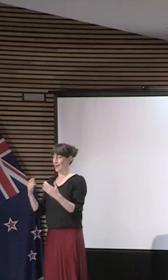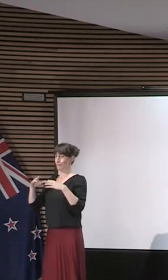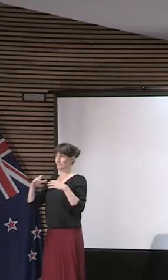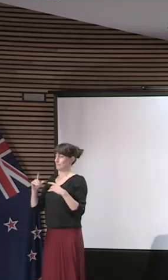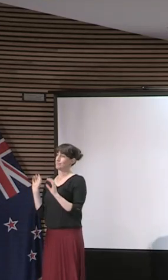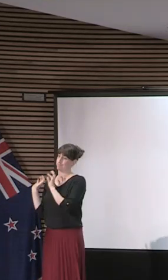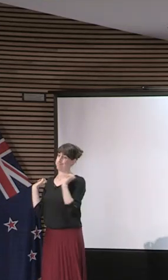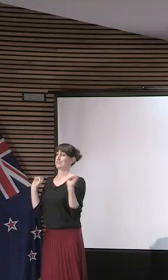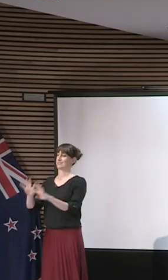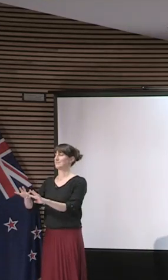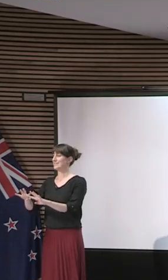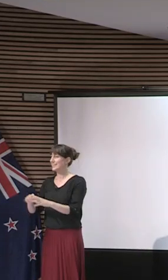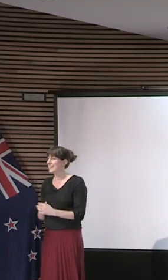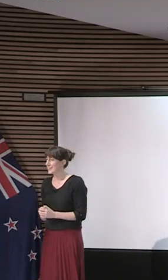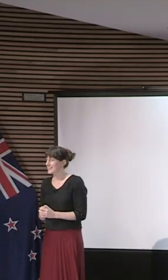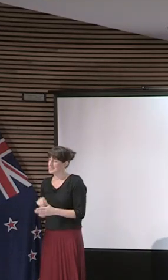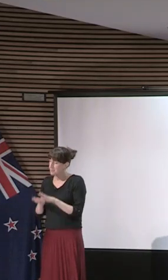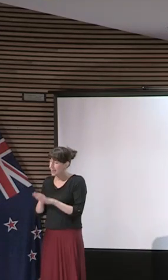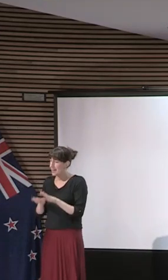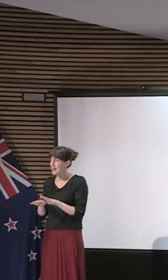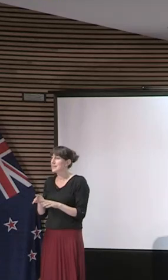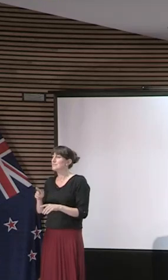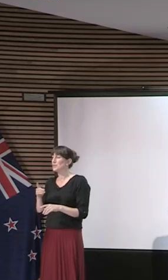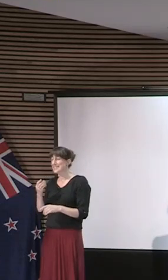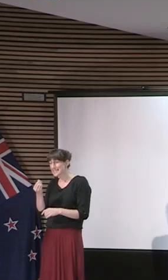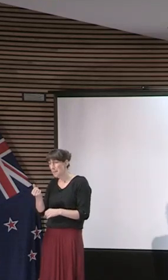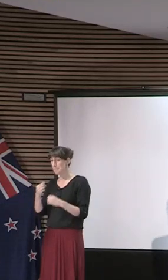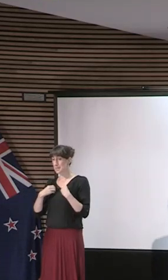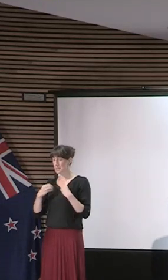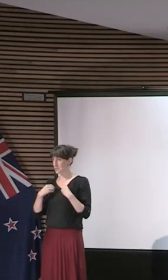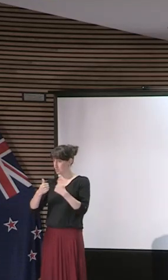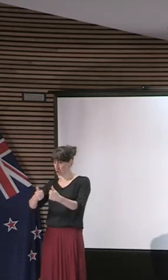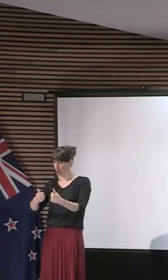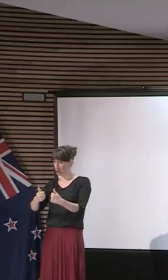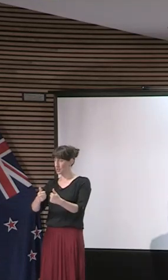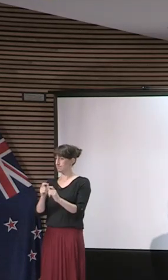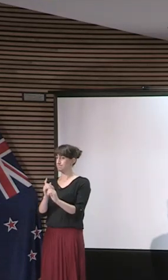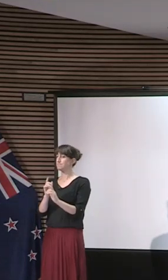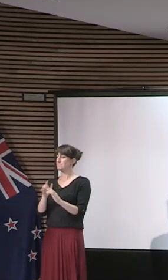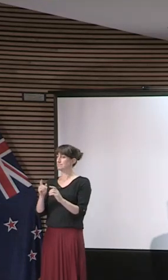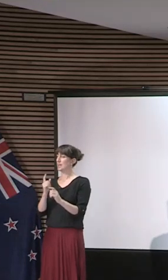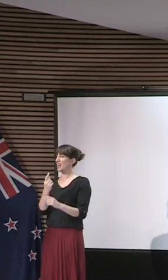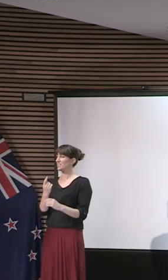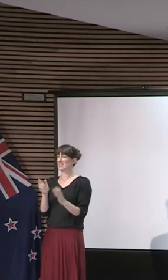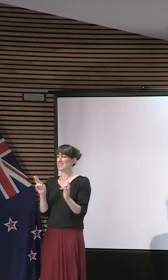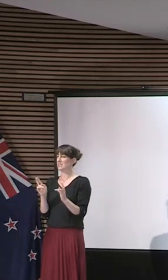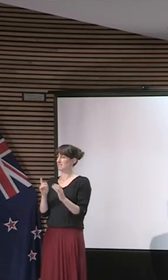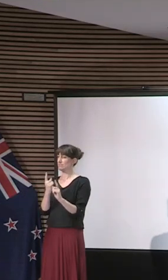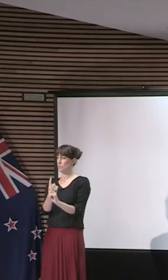au, ka kite koe i etahi waahanga o te Taumata 3 he ahua iti rite te ra tuatahi i hoki mai i muri mai o nga hararei raumati. Ano hoki, kei te maatatau tatou ki tetahi mahi hou mo te mahi. A e